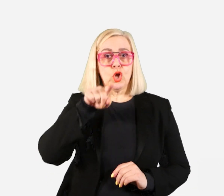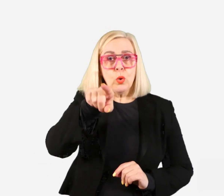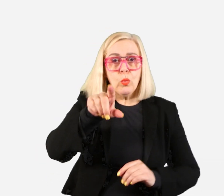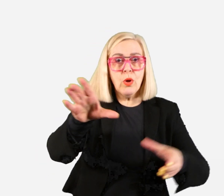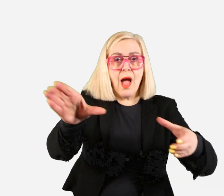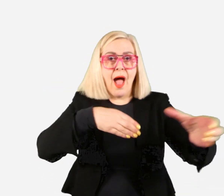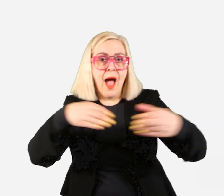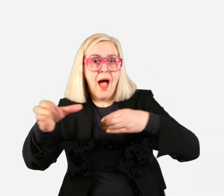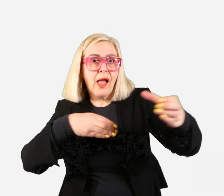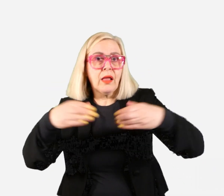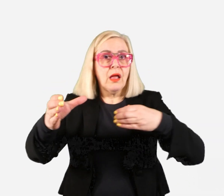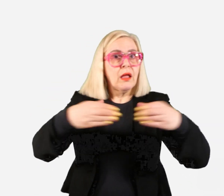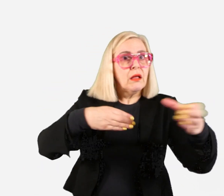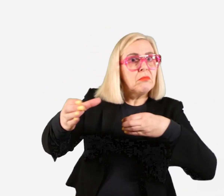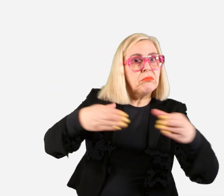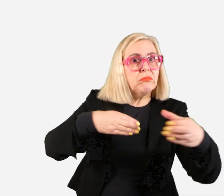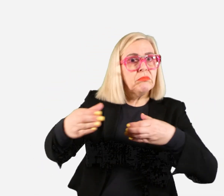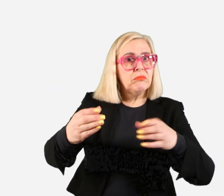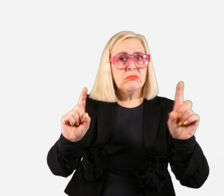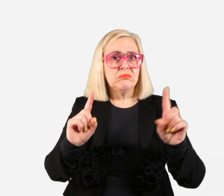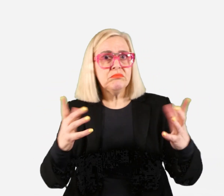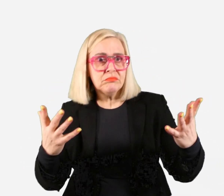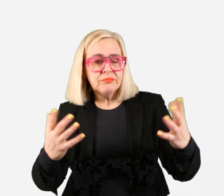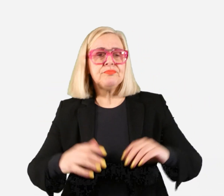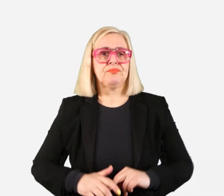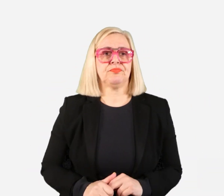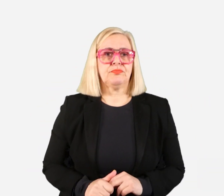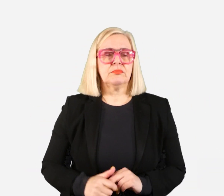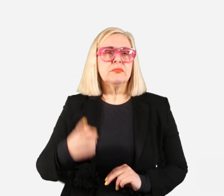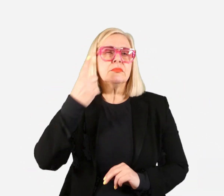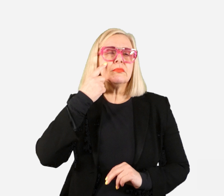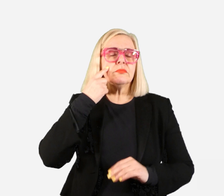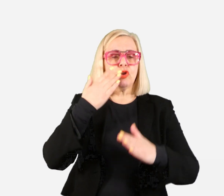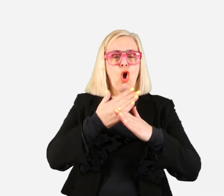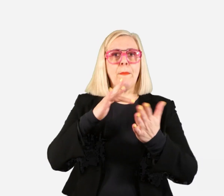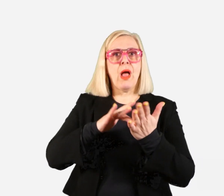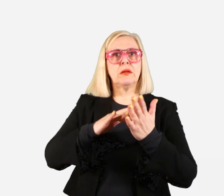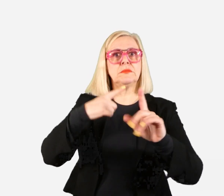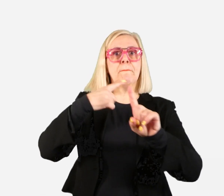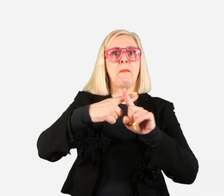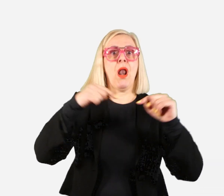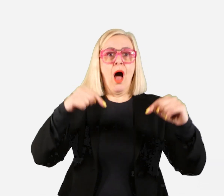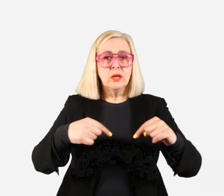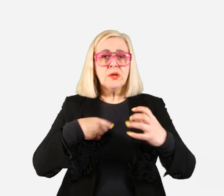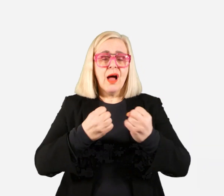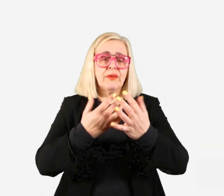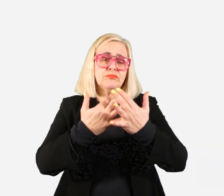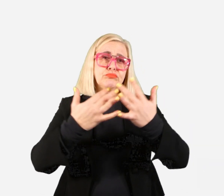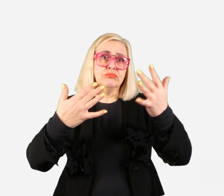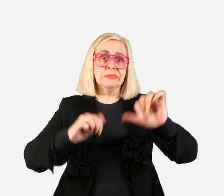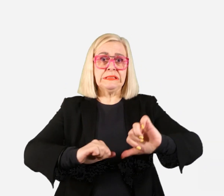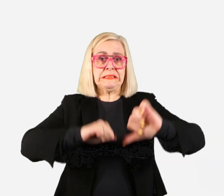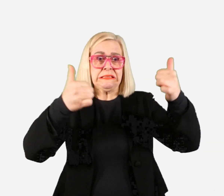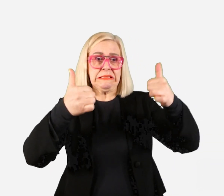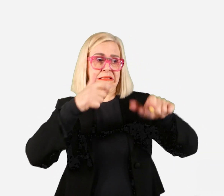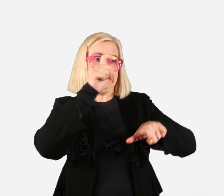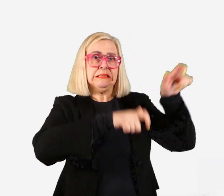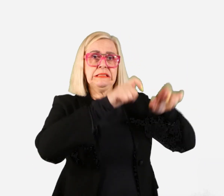Ydych chi’n recriwtio? Yna ystyriwch y Ganolfan Byd Gwaith.